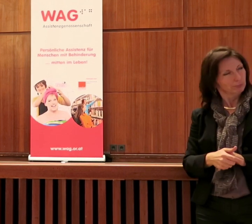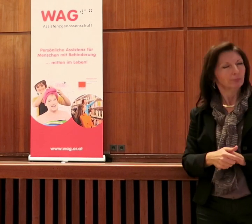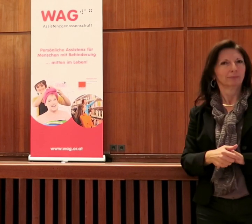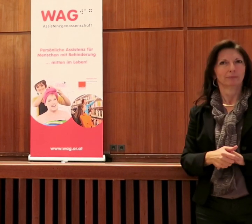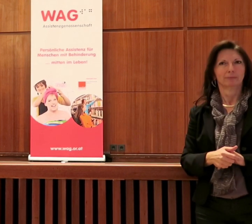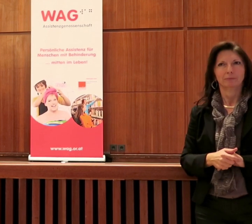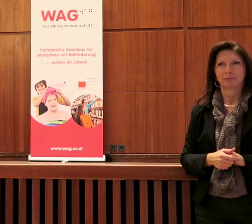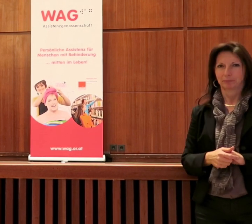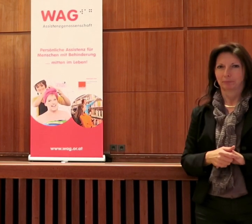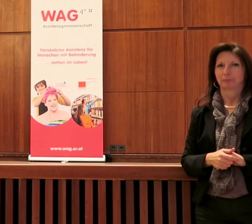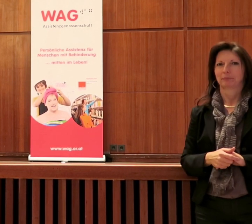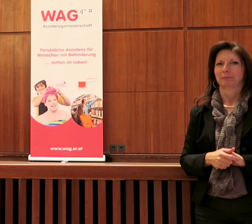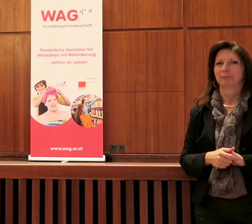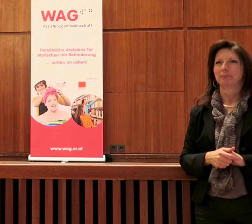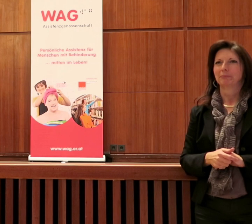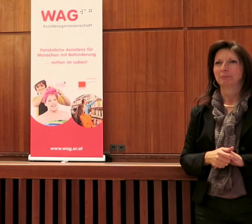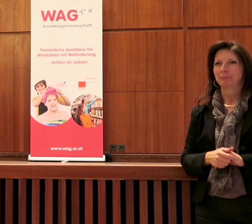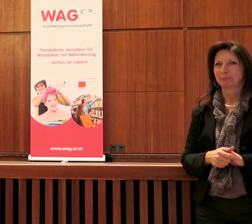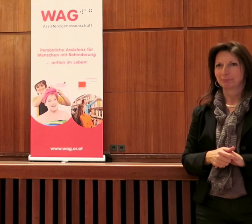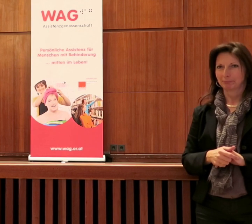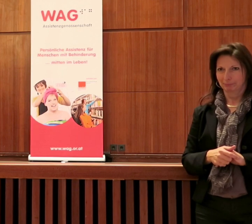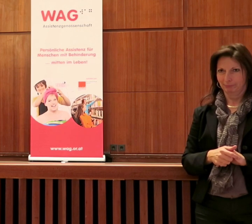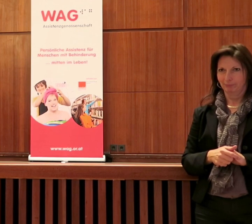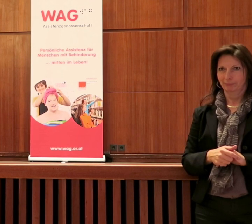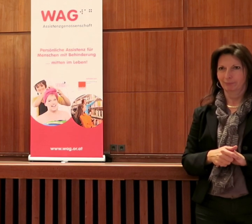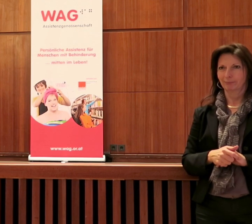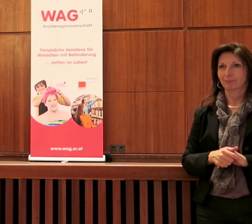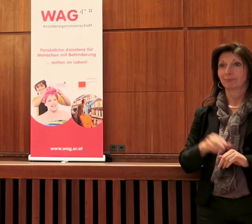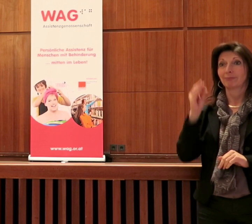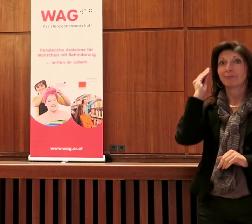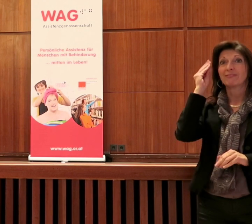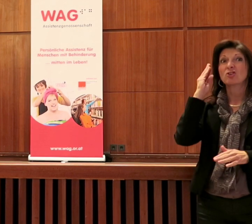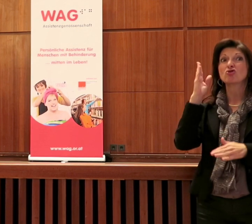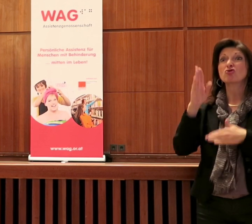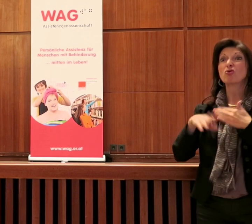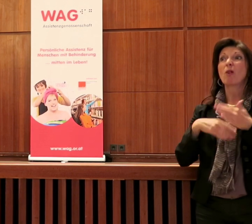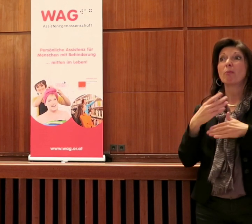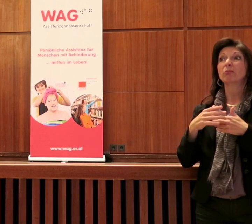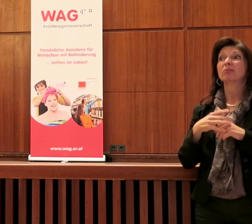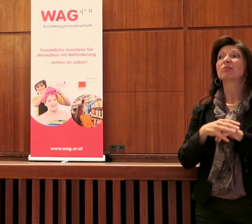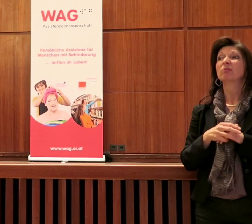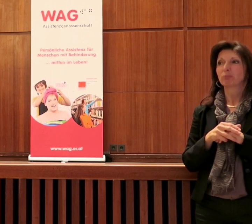[Lachen] Die Schularbeit war irgendwie schon so vordefiniert. Ja?